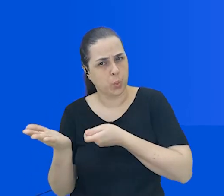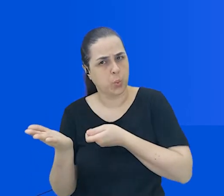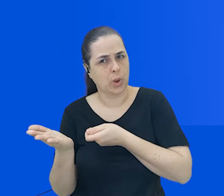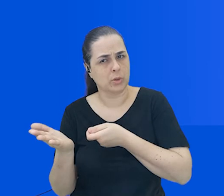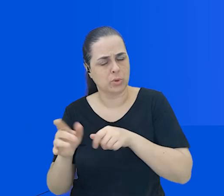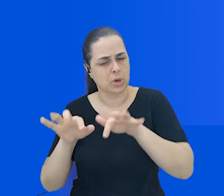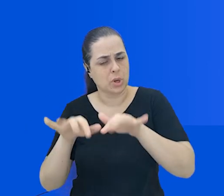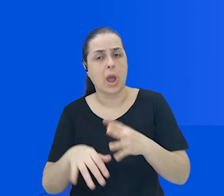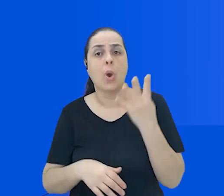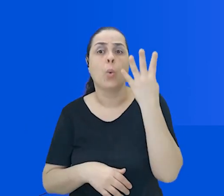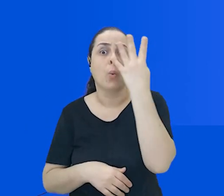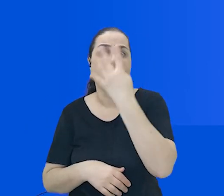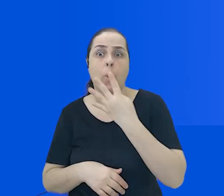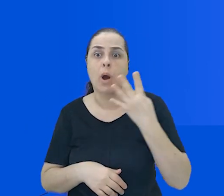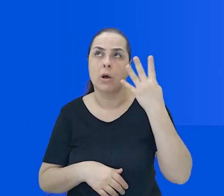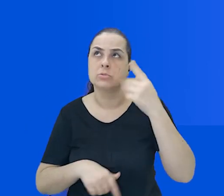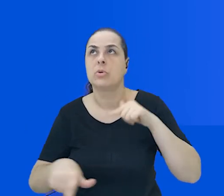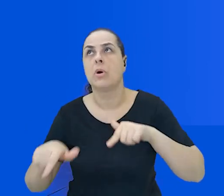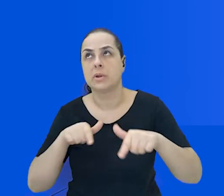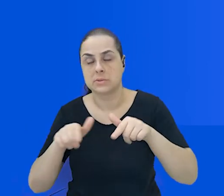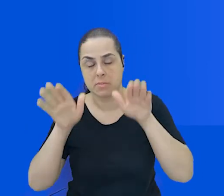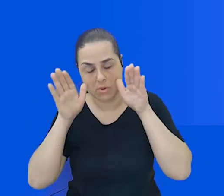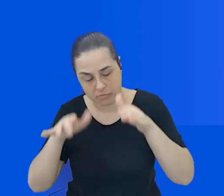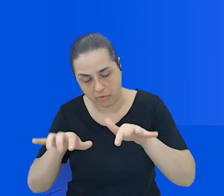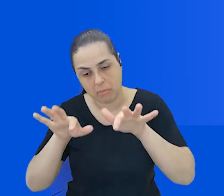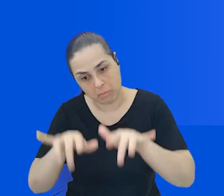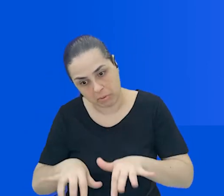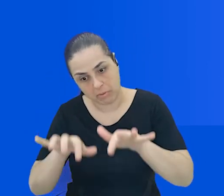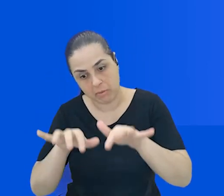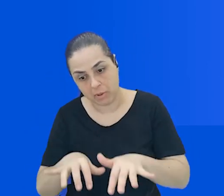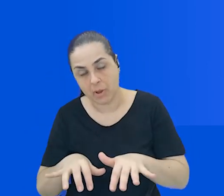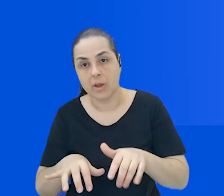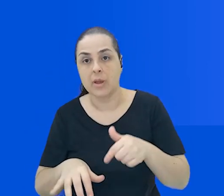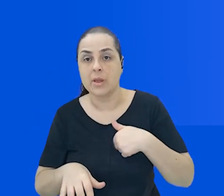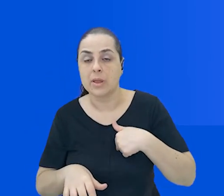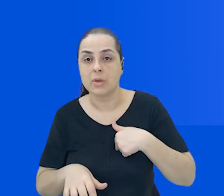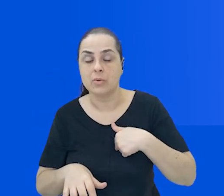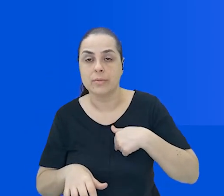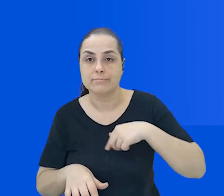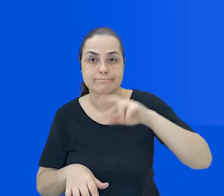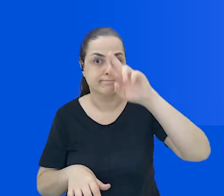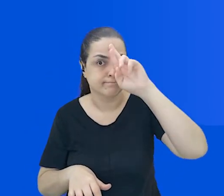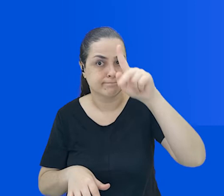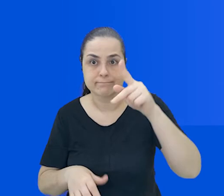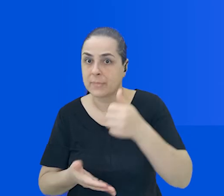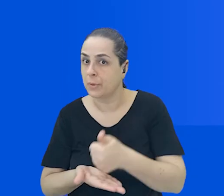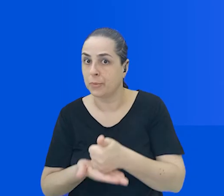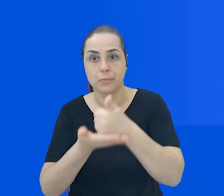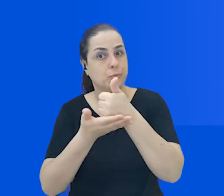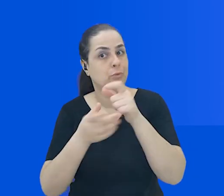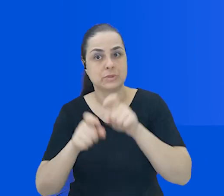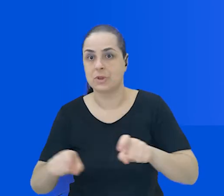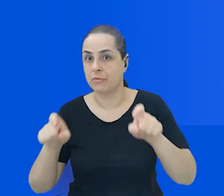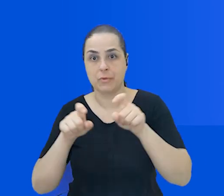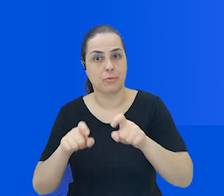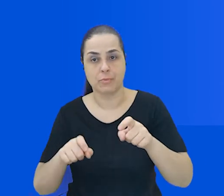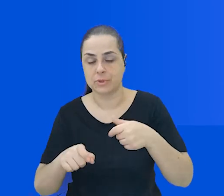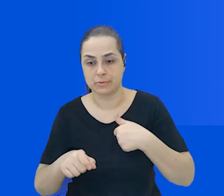E, isso foi verdade, eu fiquei 4 horas trabalhando num relatório uma vez e, ao invés de salvar, era no computador, eu apaguei.